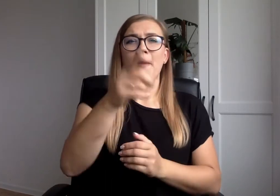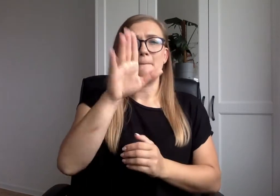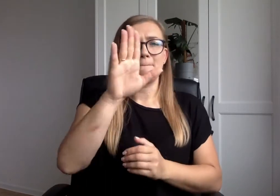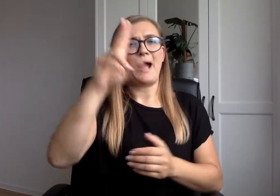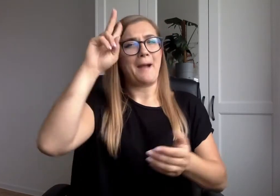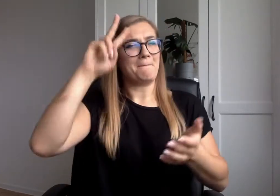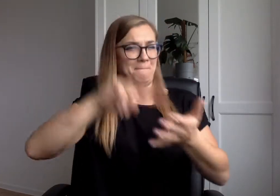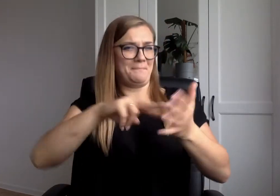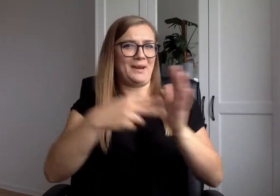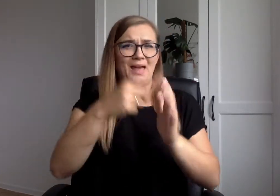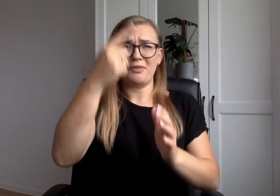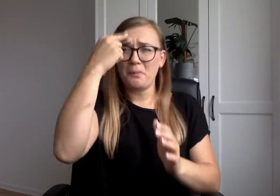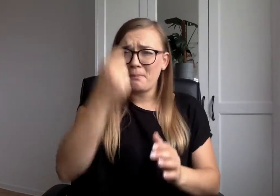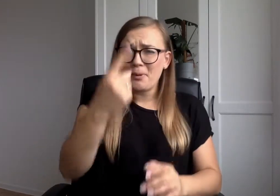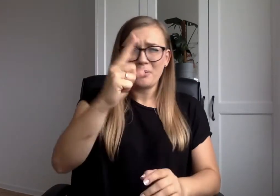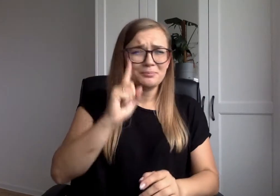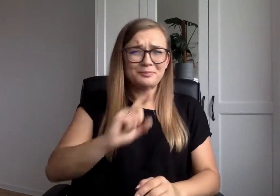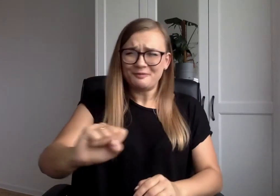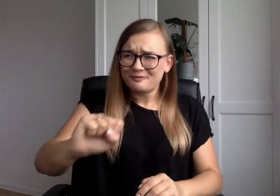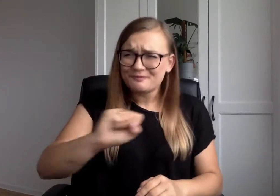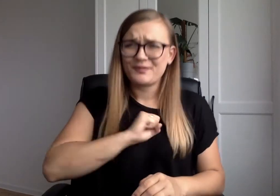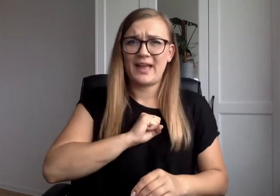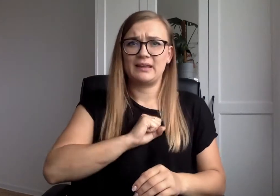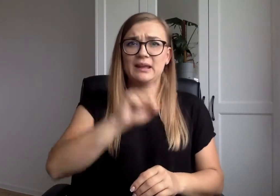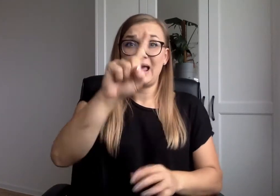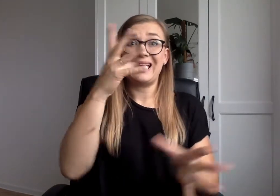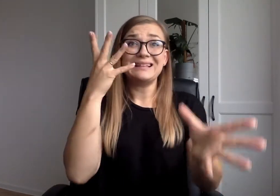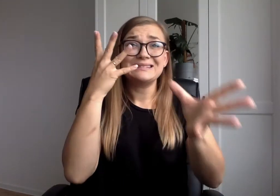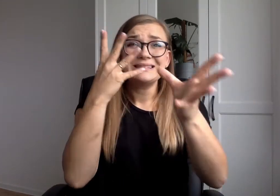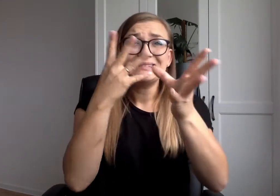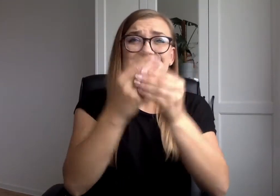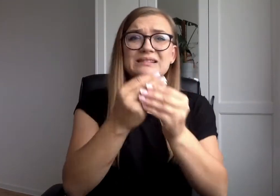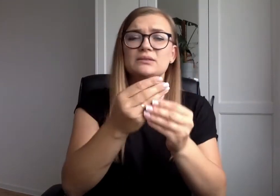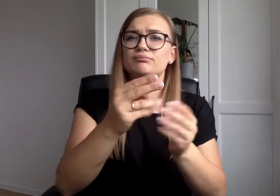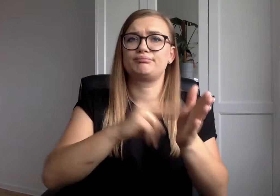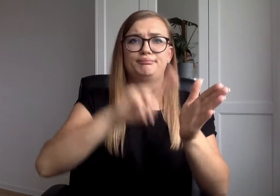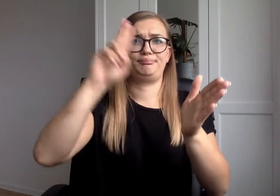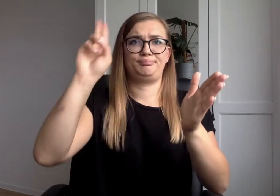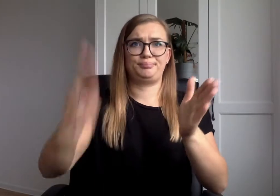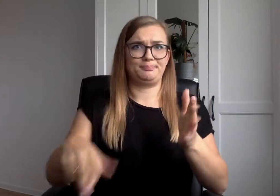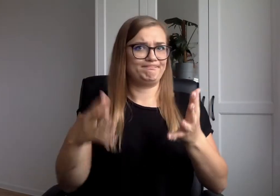Masz plan, pomysł na coś fajnego, ale w ostatniej chwili z tego rezygnujesz.